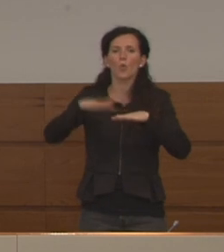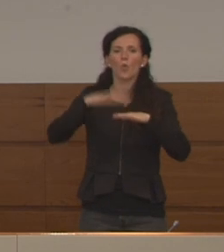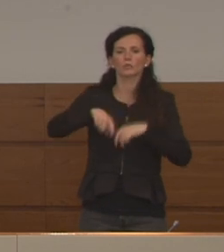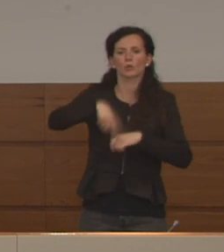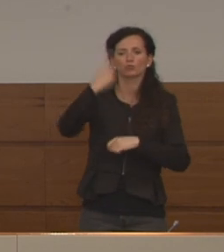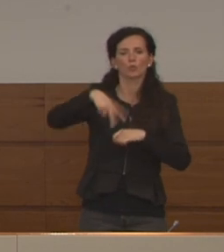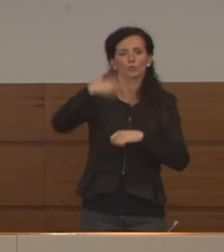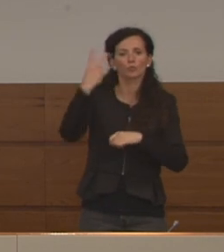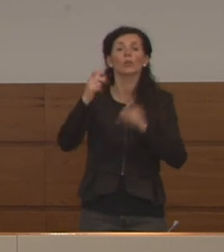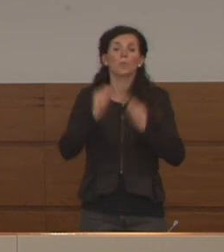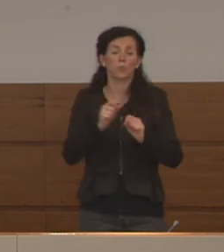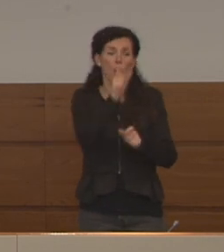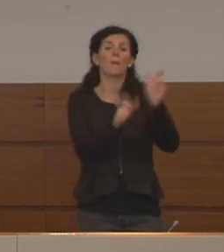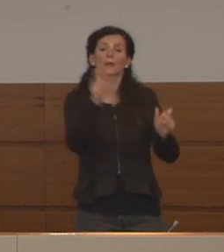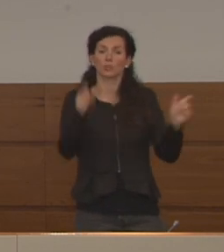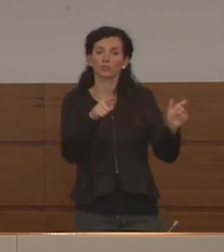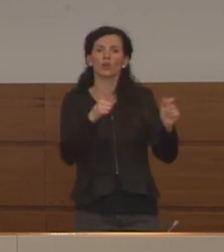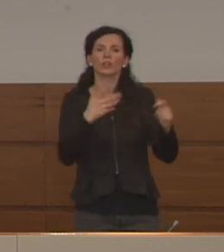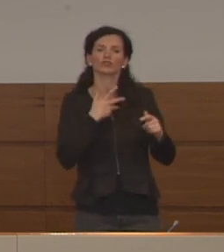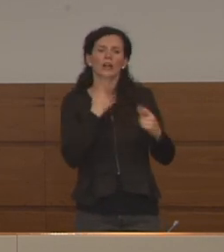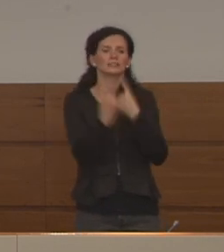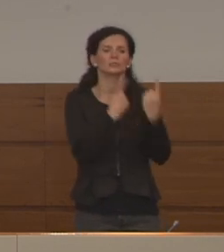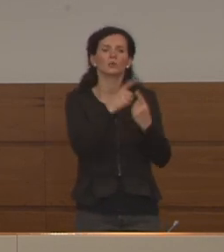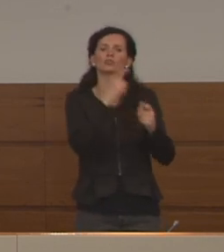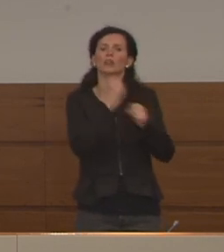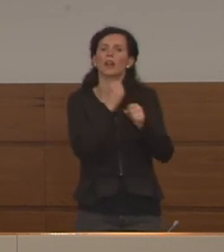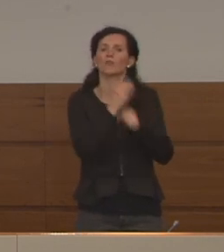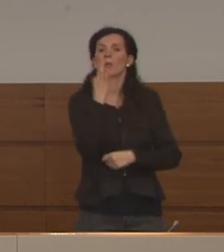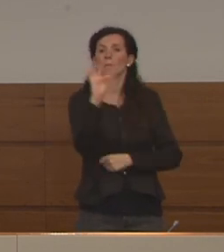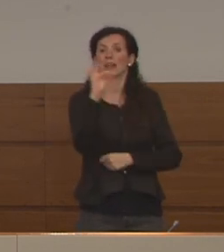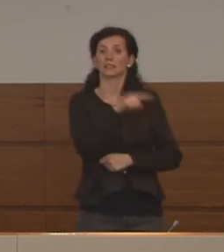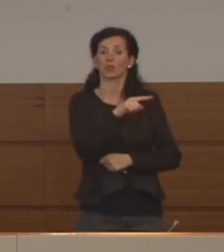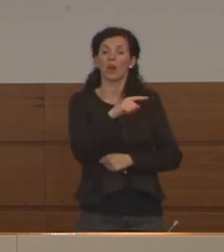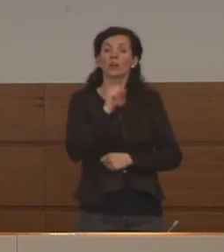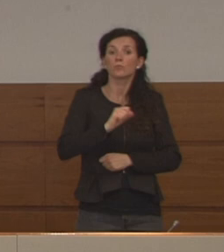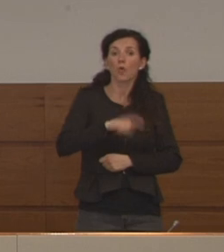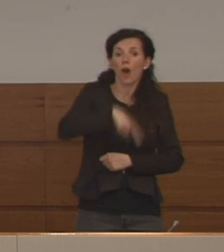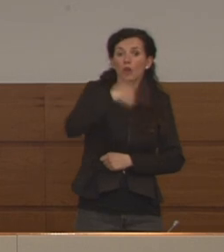particolare per cui non ne basta una al giorno. Vanno cambiate ogni ogni tot ore.